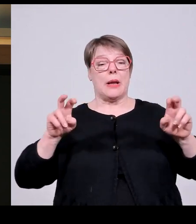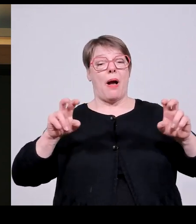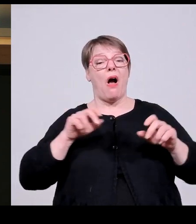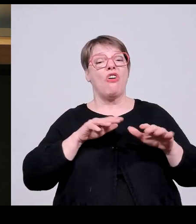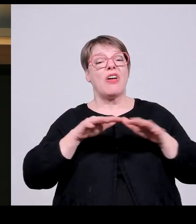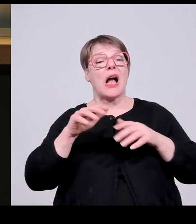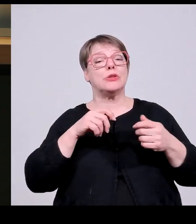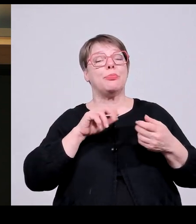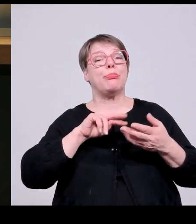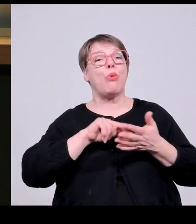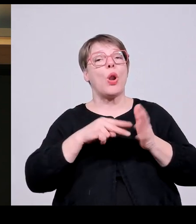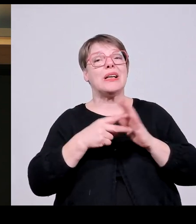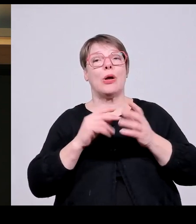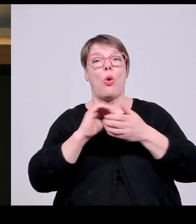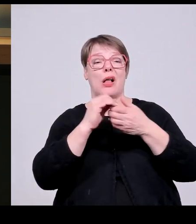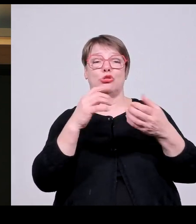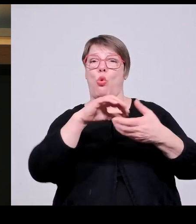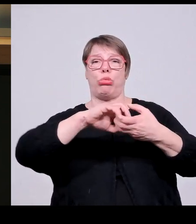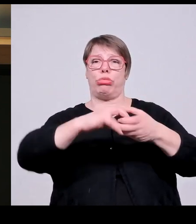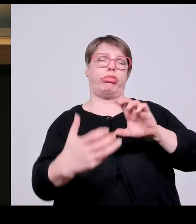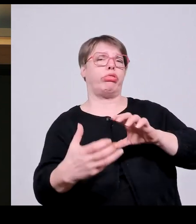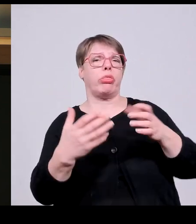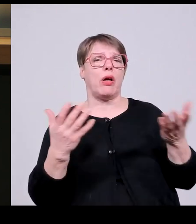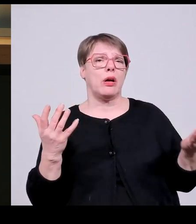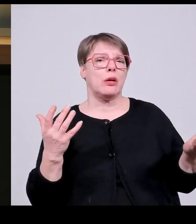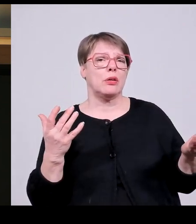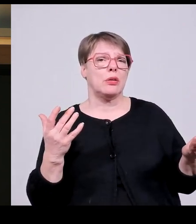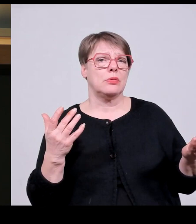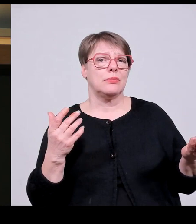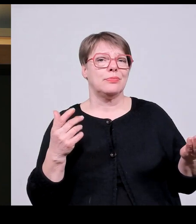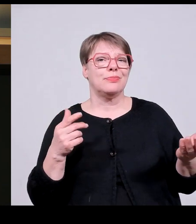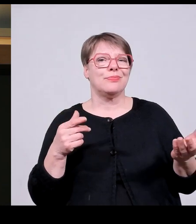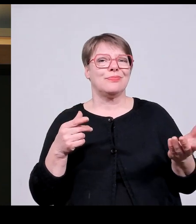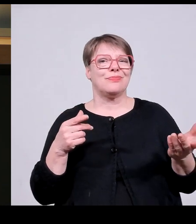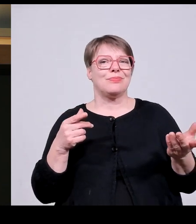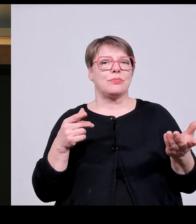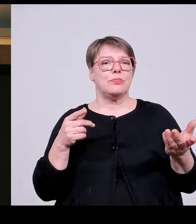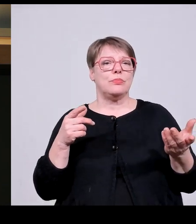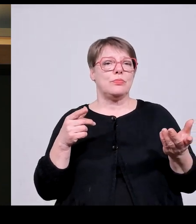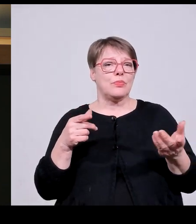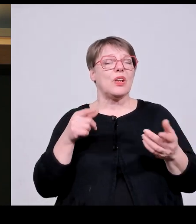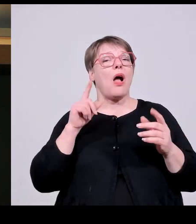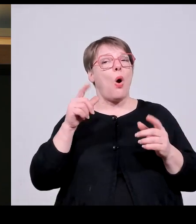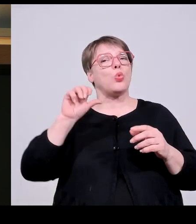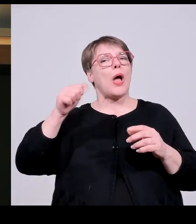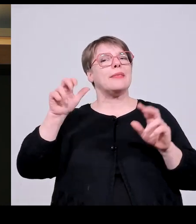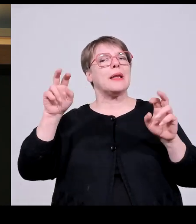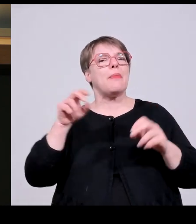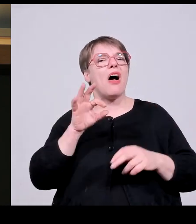Strukturentscheidungen der Mobilitäts Politik in Berlin mit dieser widerrechtlichen Sperrung dieser Straße